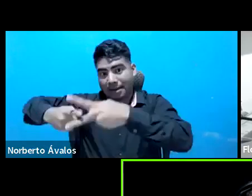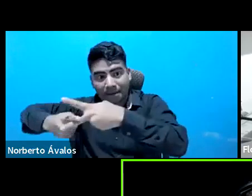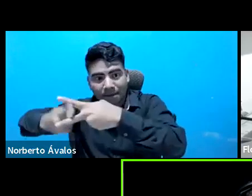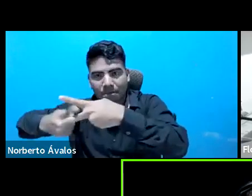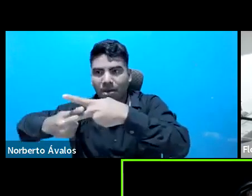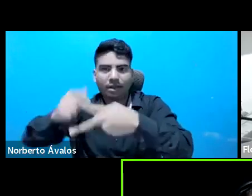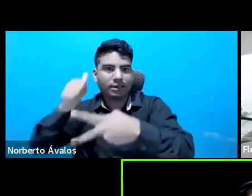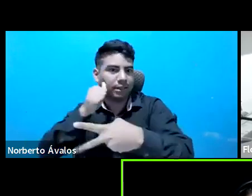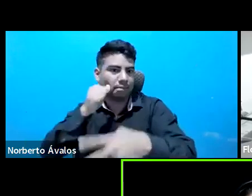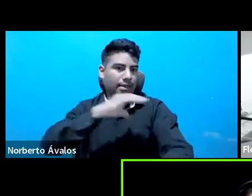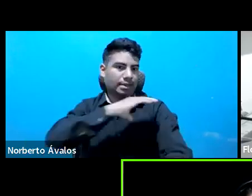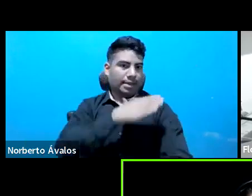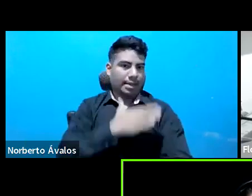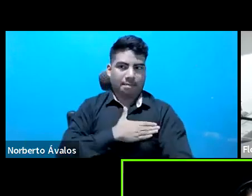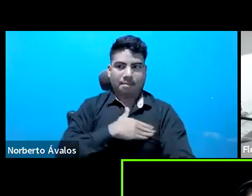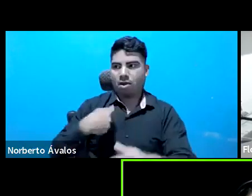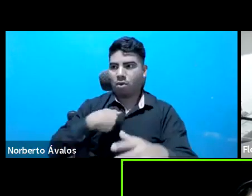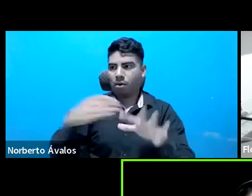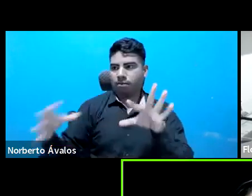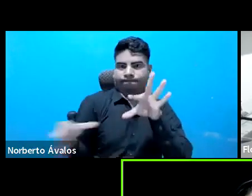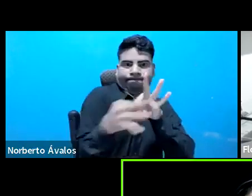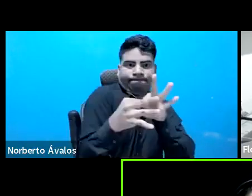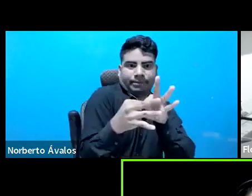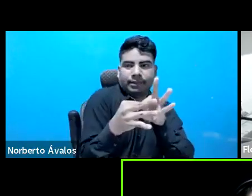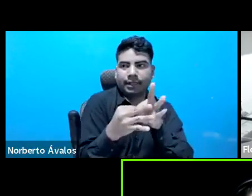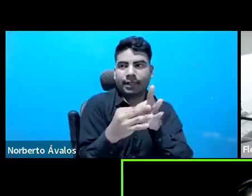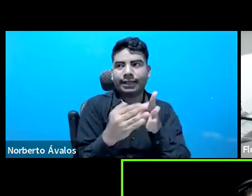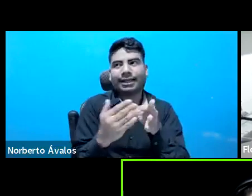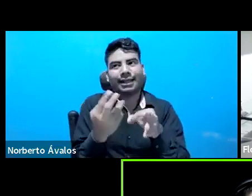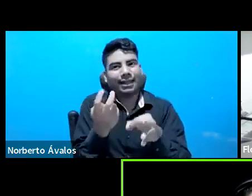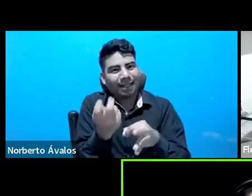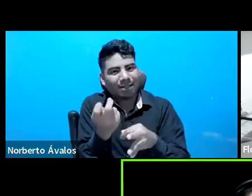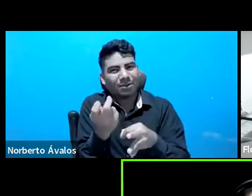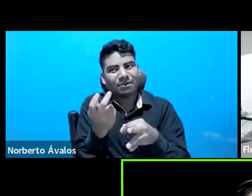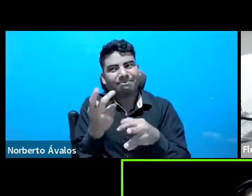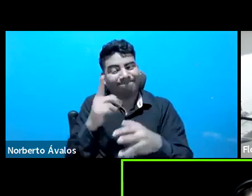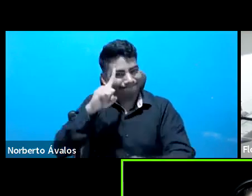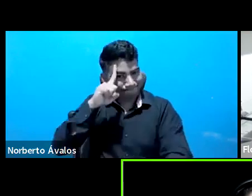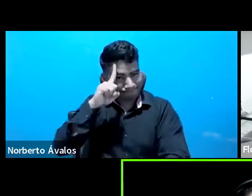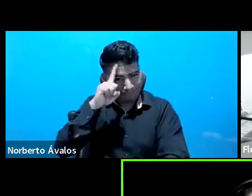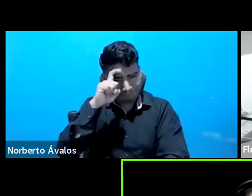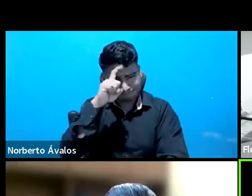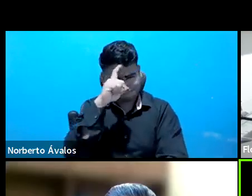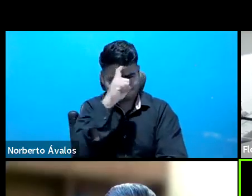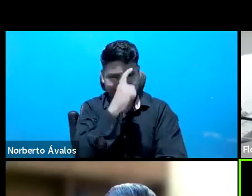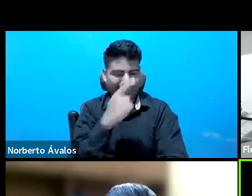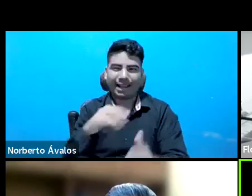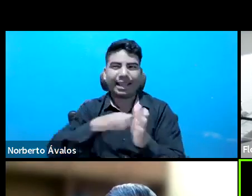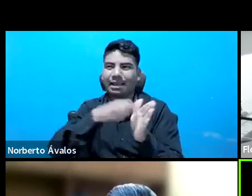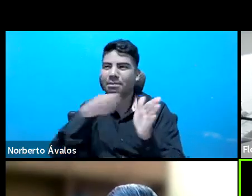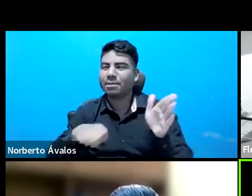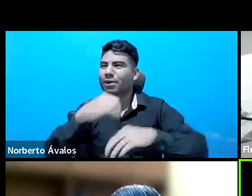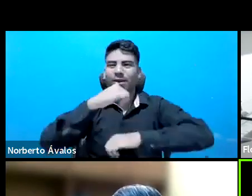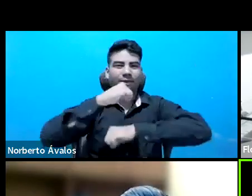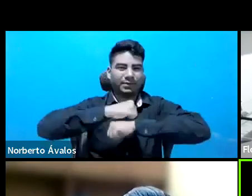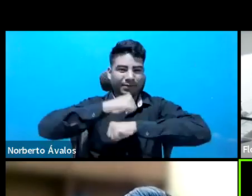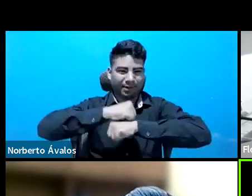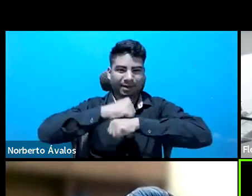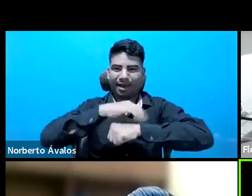siempre toda la matemática , la enseñan a través del español y y, por supuesto, asegura esto, se vuelven algo súper se vuelven algo súper complejo en secundaria